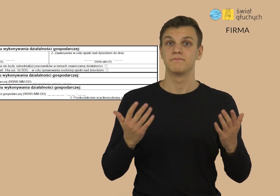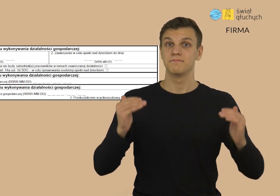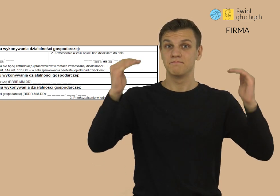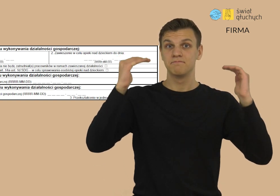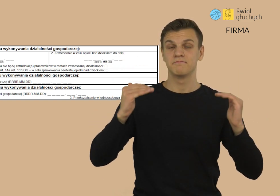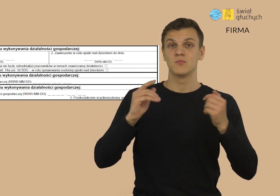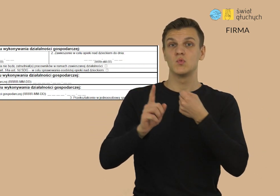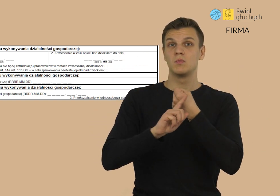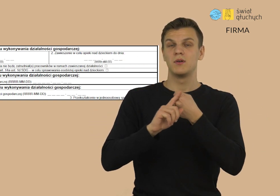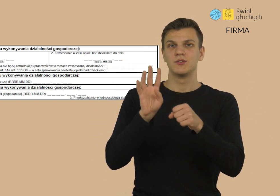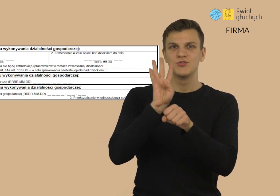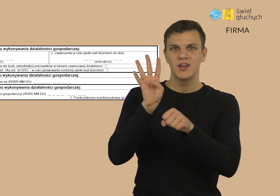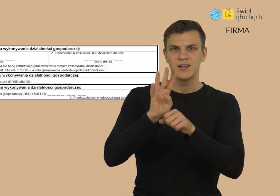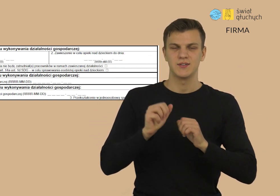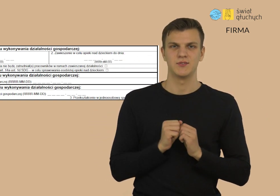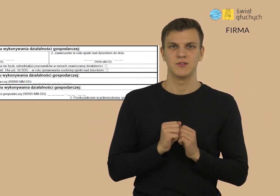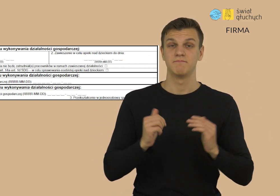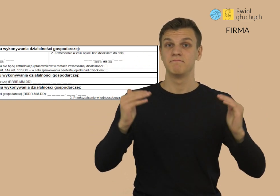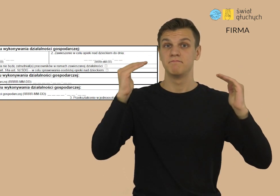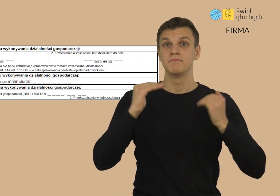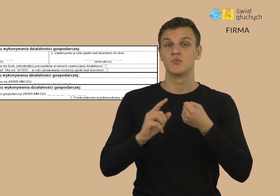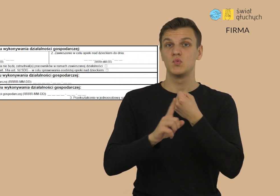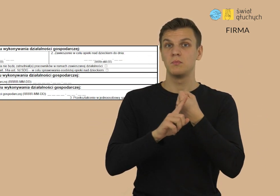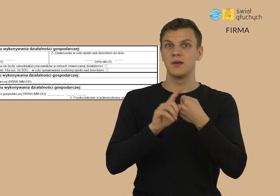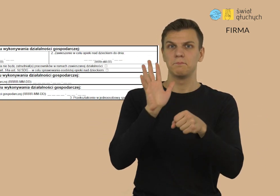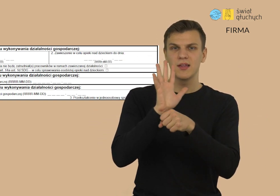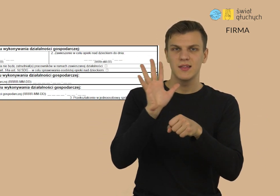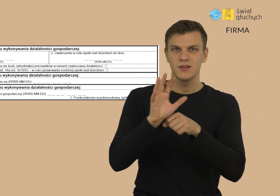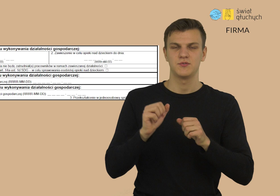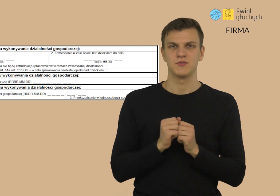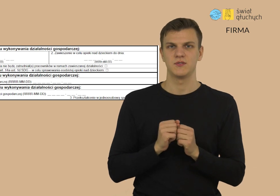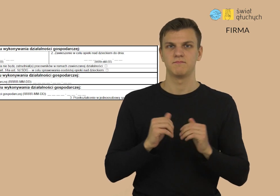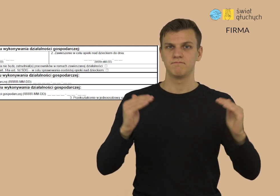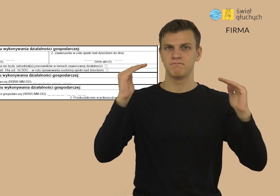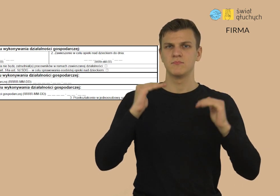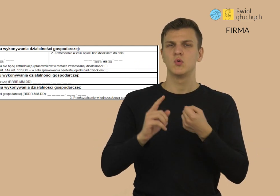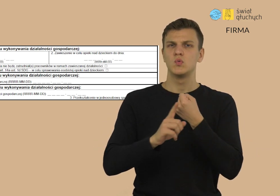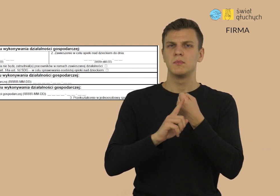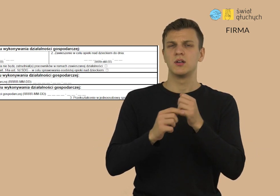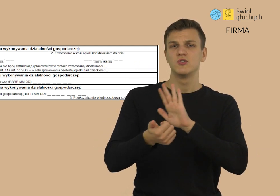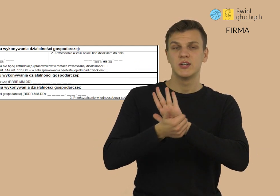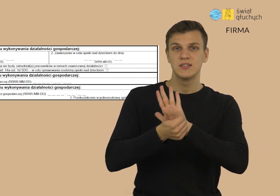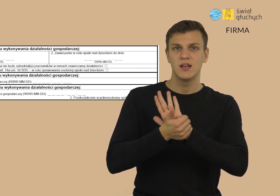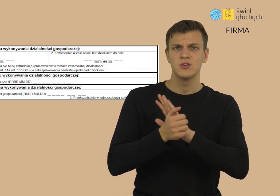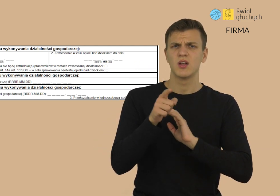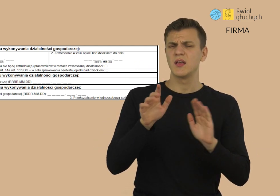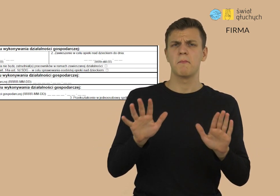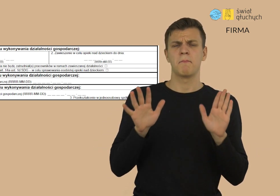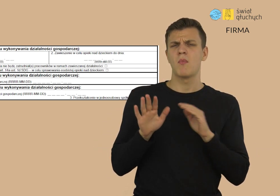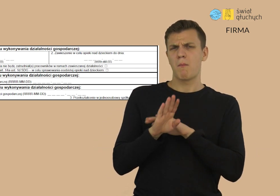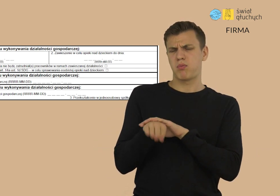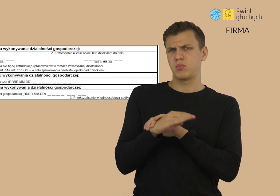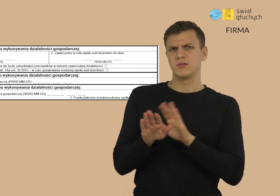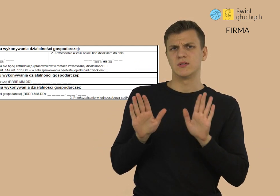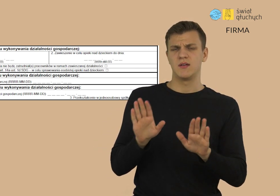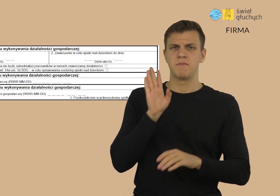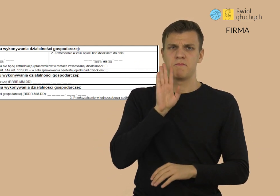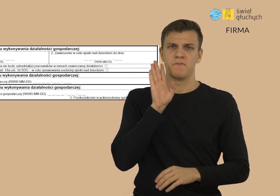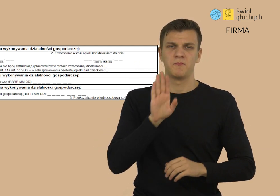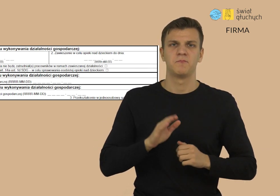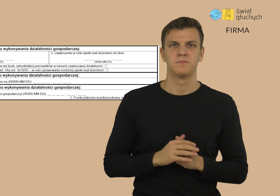Punkty 14, 15, 16, pozostaw puste.